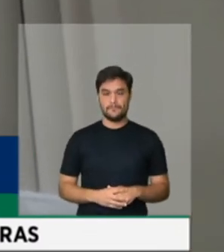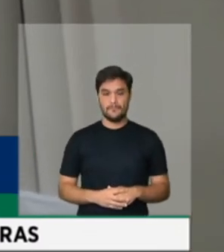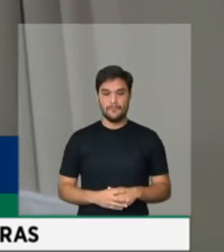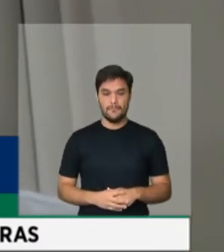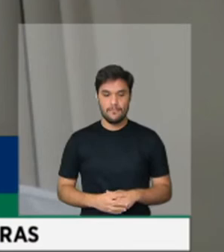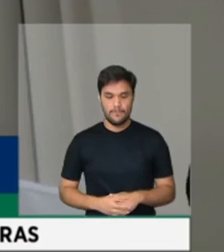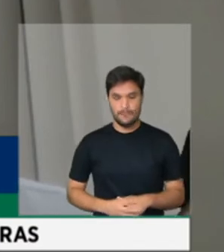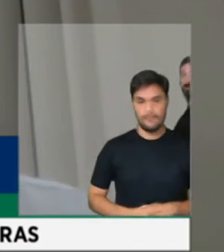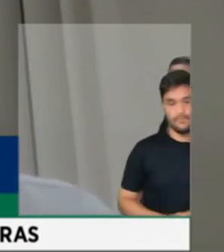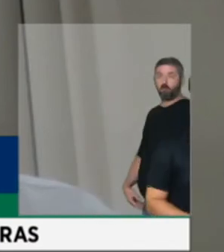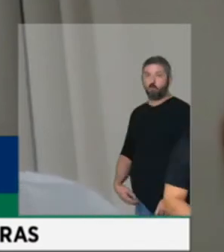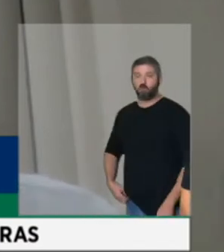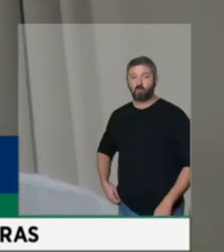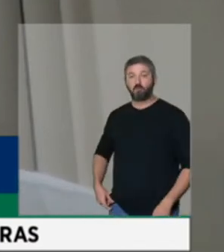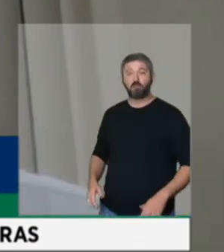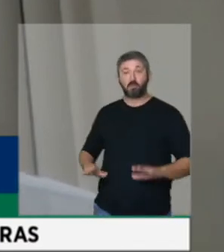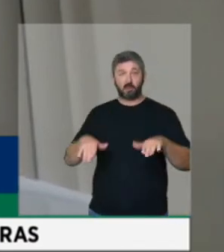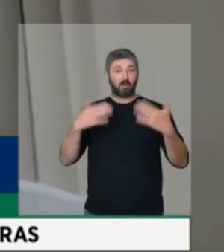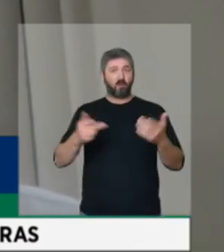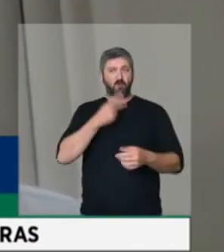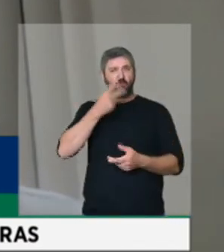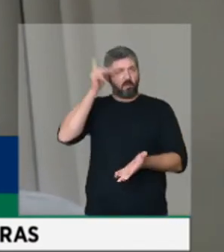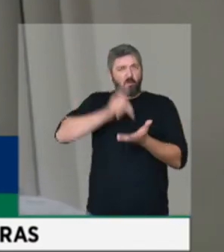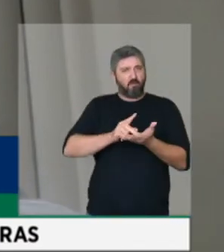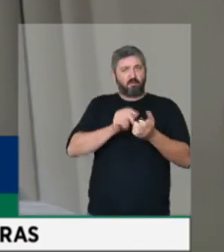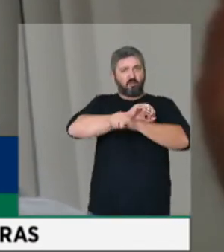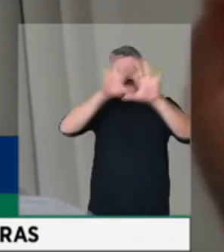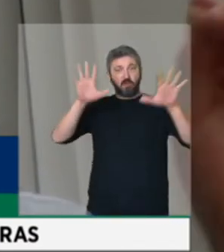PRIVATIZAÇÃO EM AUMENTO DE TARIFA, QUE É O QUE ACONTECEU COM AS ÚLTIMAS PRIVATIZAÇÕES DE